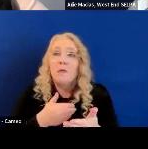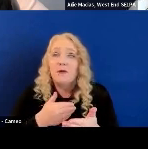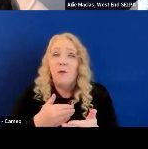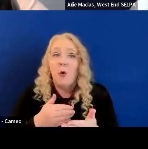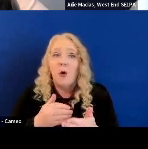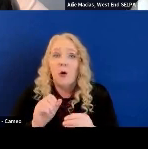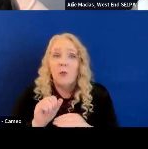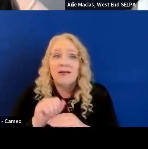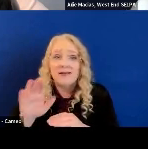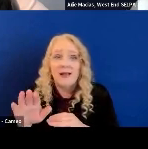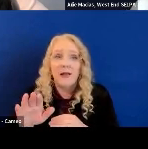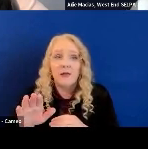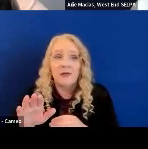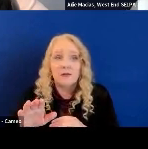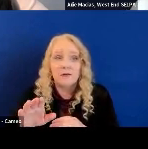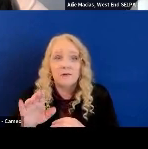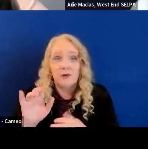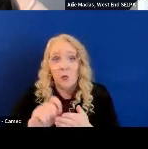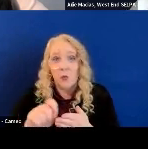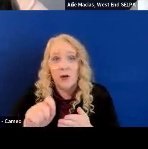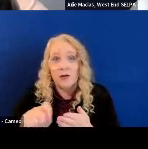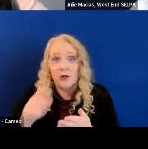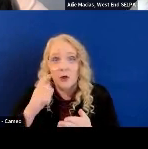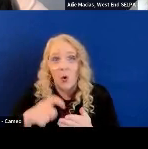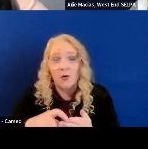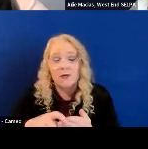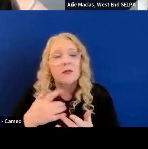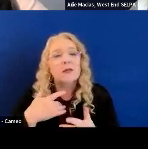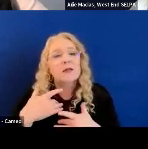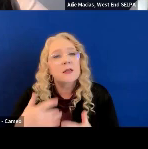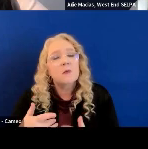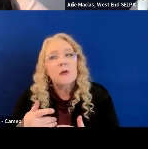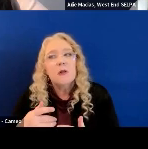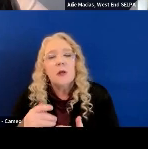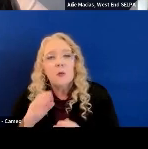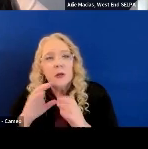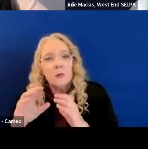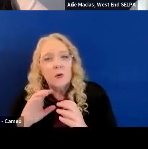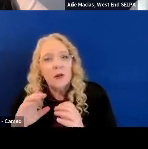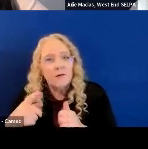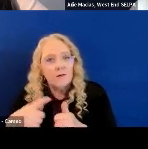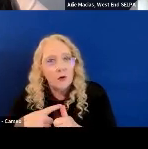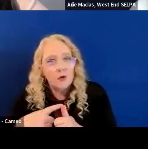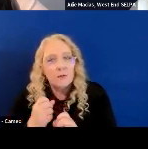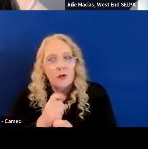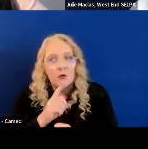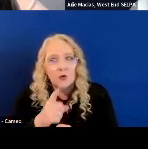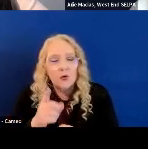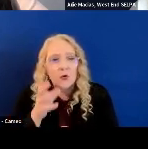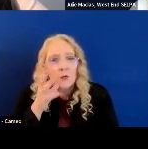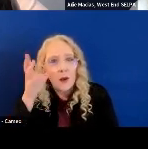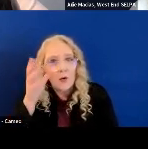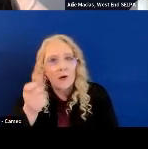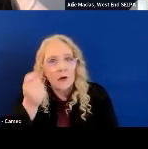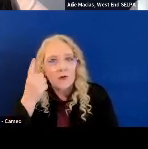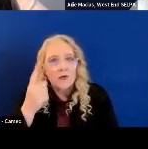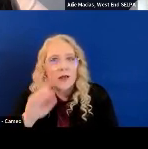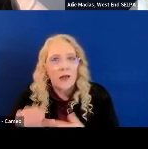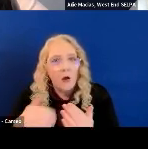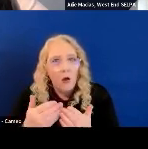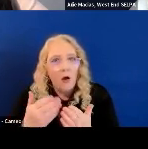aviso previo por escrito, generalmente nos comunicamos con los padres para asegurarnos de que los padres entiendan todos los aspectos de la